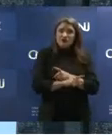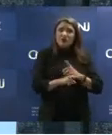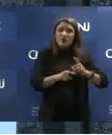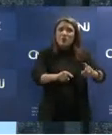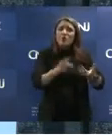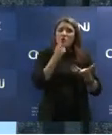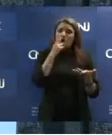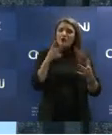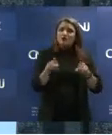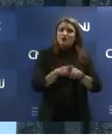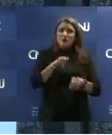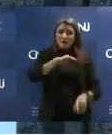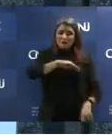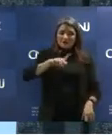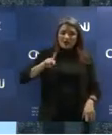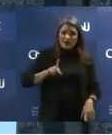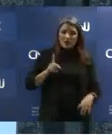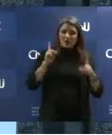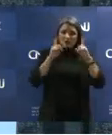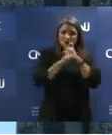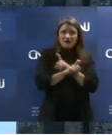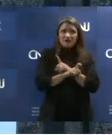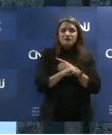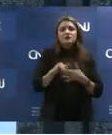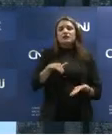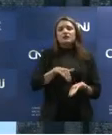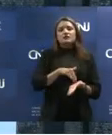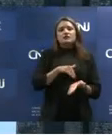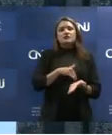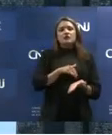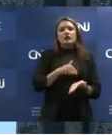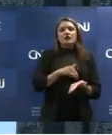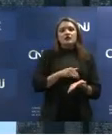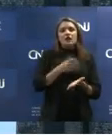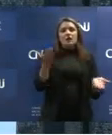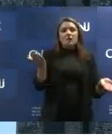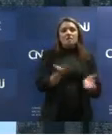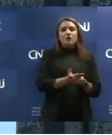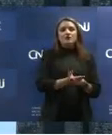Se a secretaria não mandar o processo lá para o Ministério Público